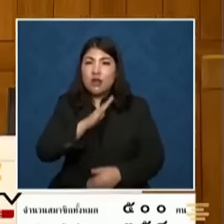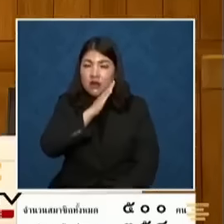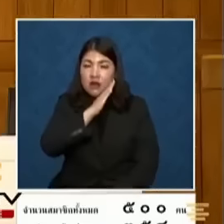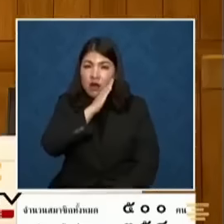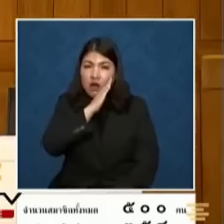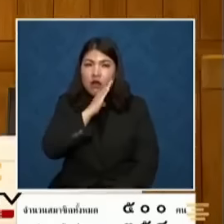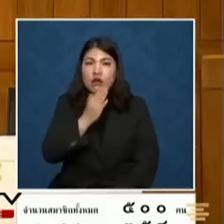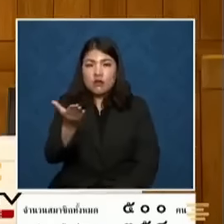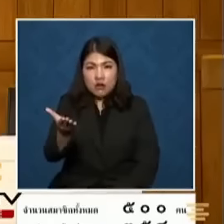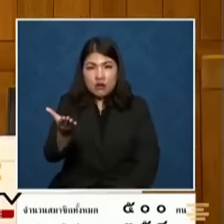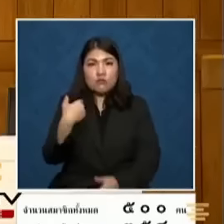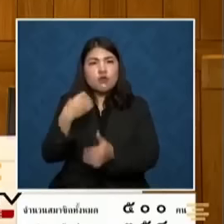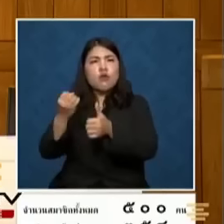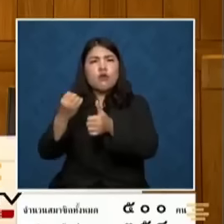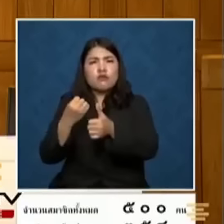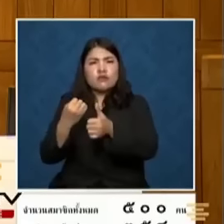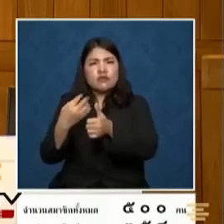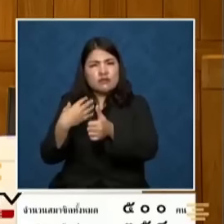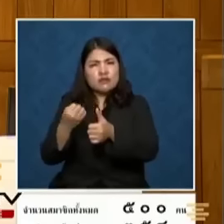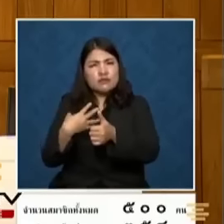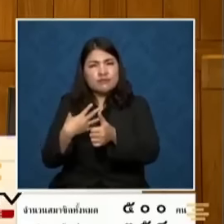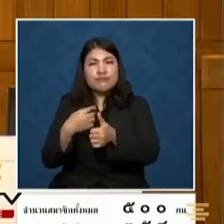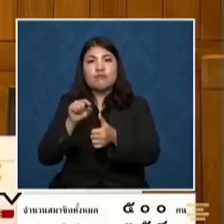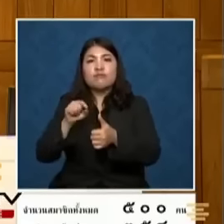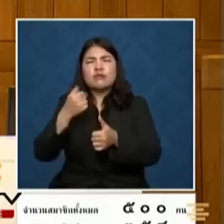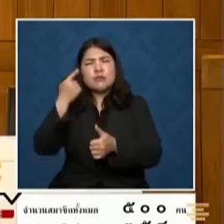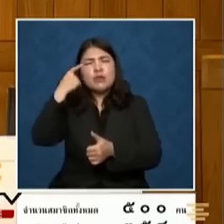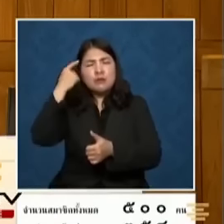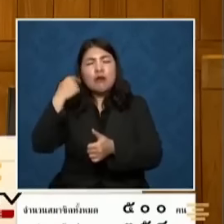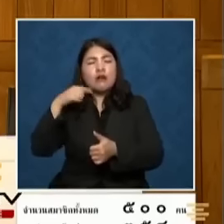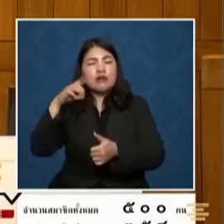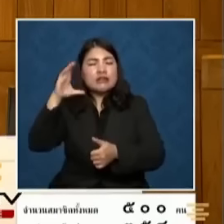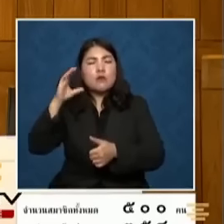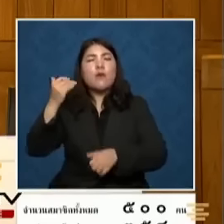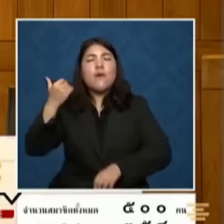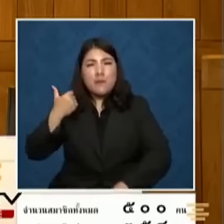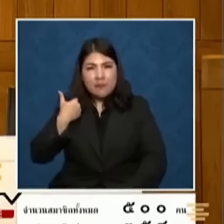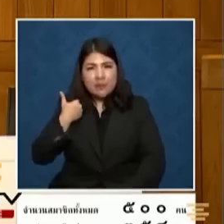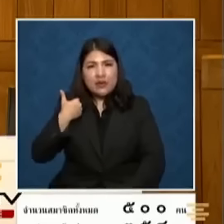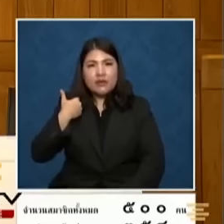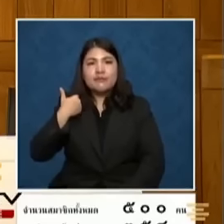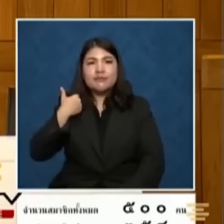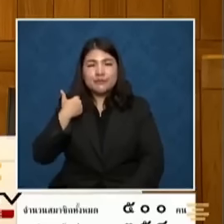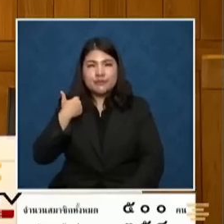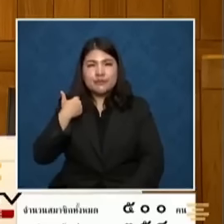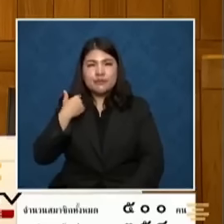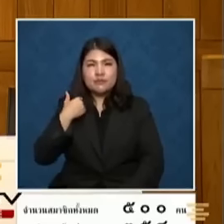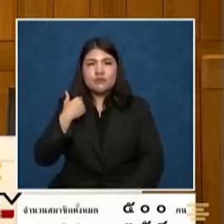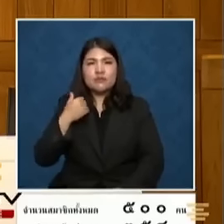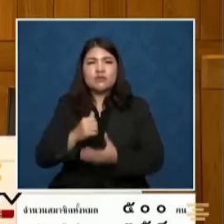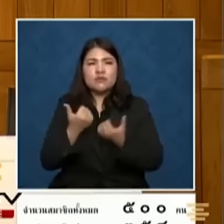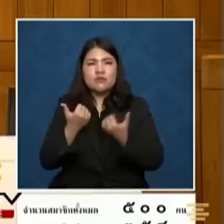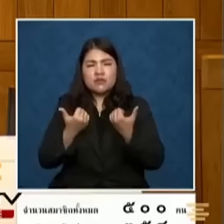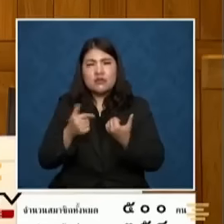ระเบียบฉะนั้นถ้าว่าเอื้อนักโทษทักษิณก็ รัฐบาลประยุทธ์นั่นแหละเอื้ออืพูดทำนอง